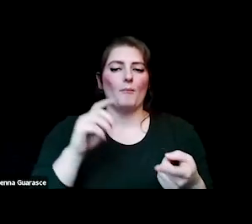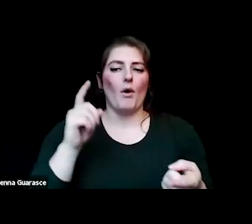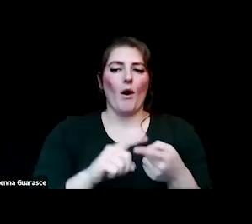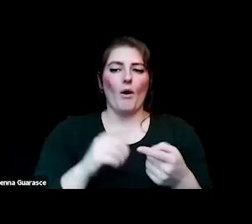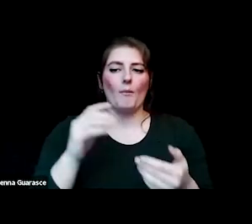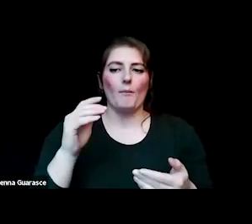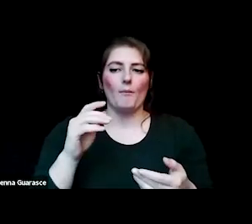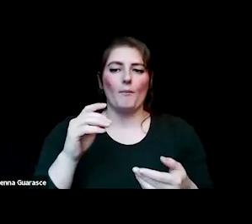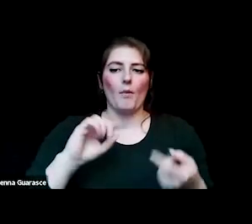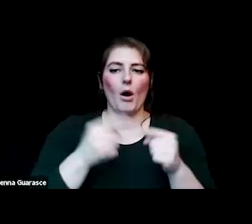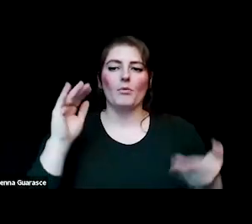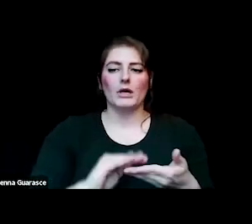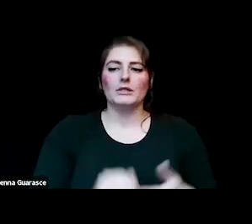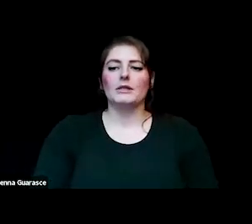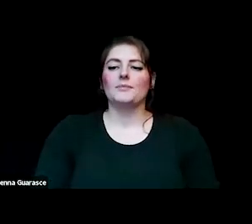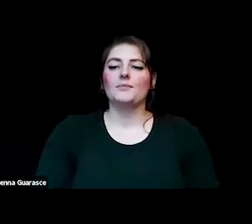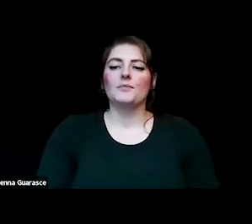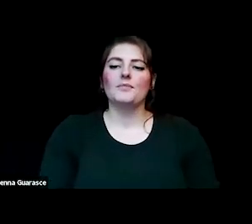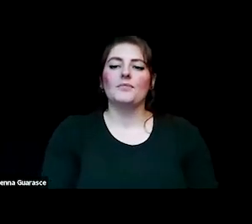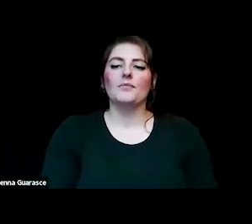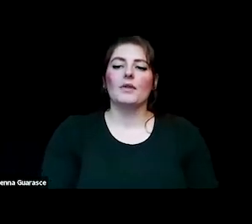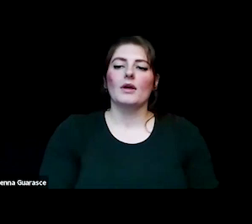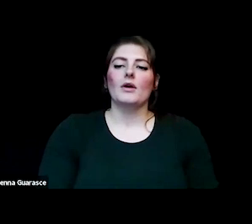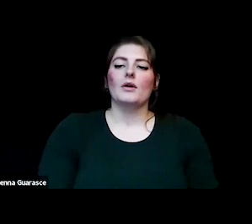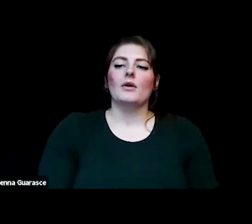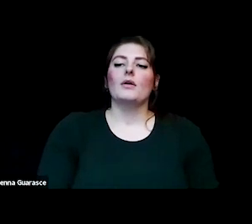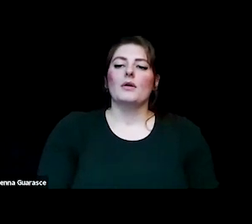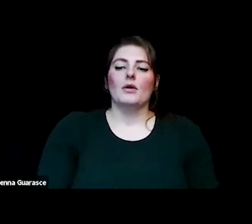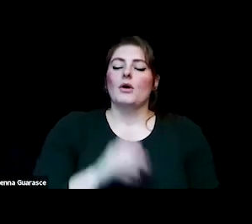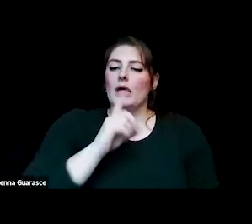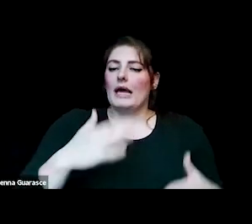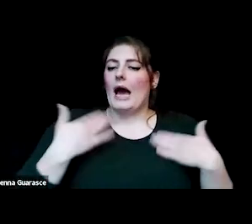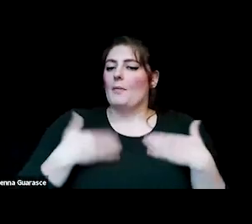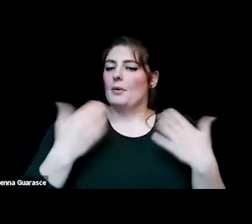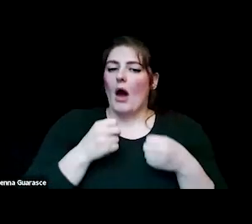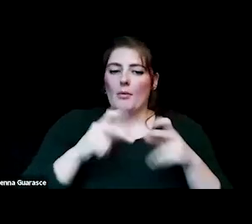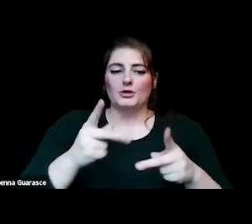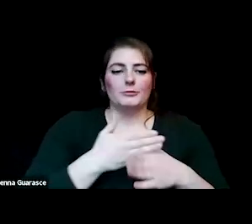Estamos agradecidos por la oportunidad de compartir estas cosas. Son muy importantes